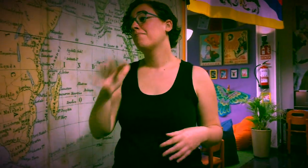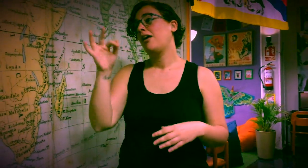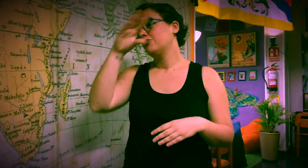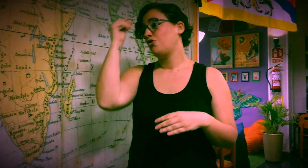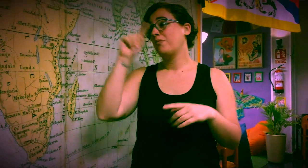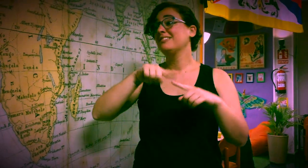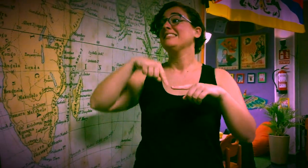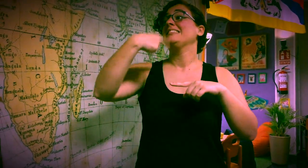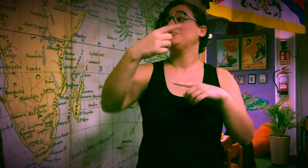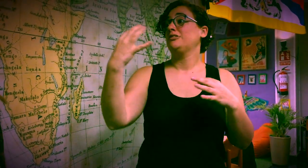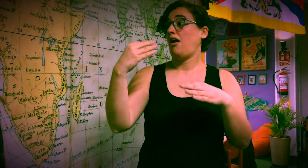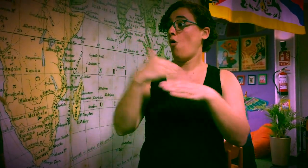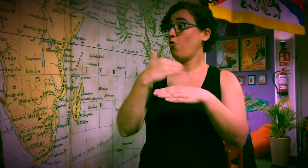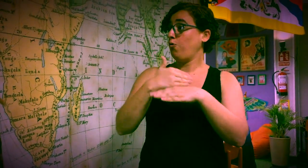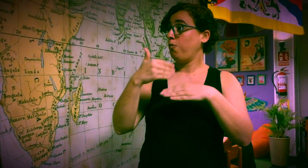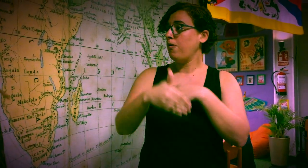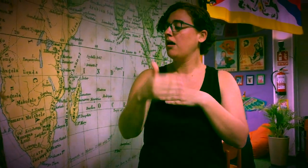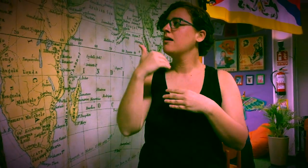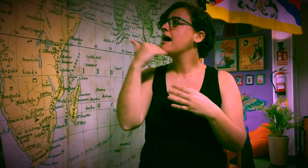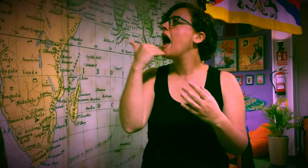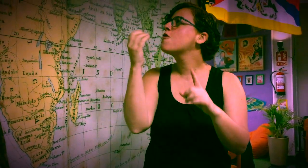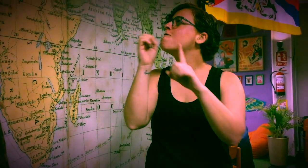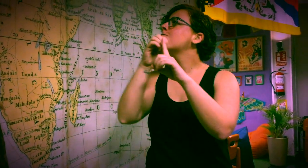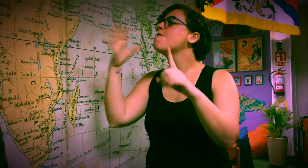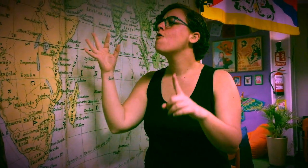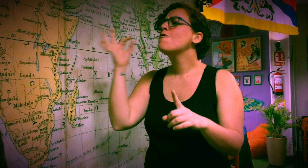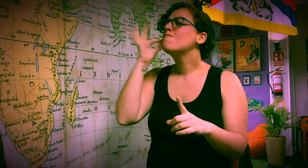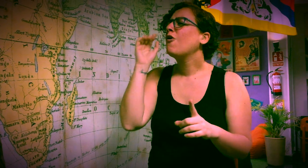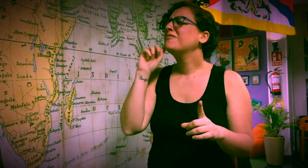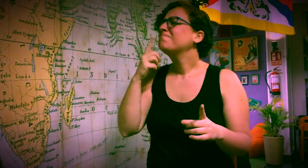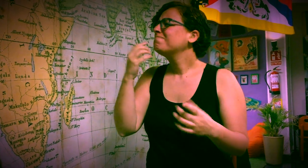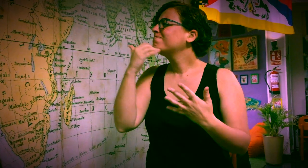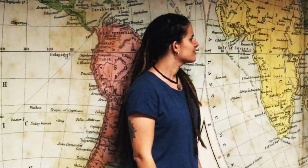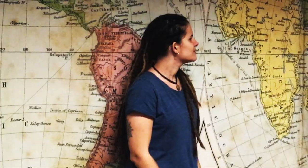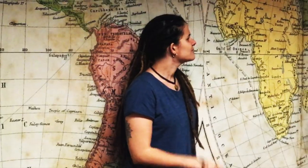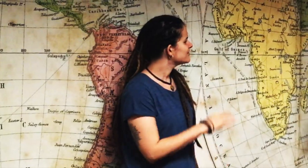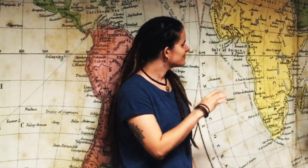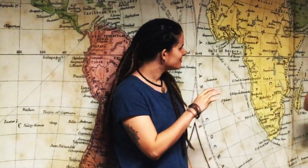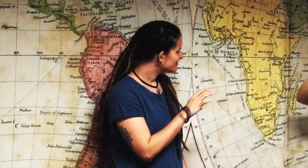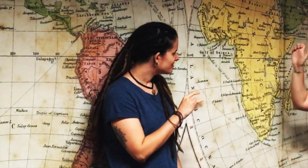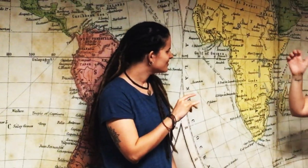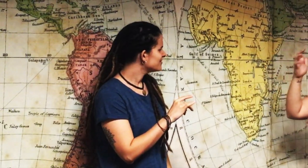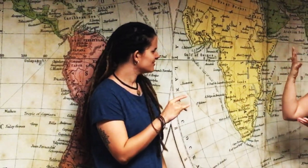Además, no olvidemos que en octubre me suena que hay alguna especie de foro o algo similar... Cierto.